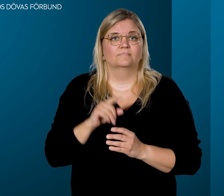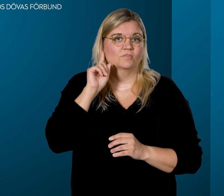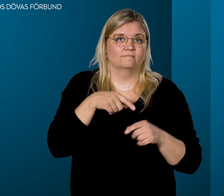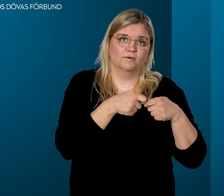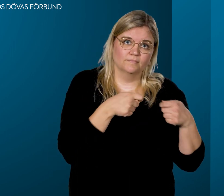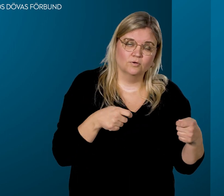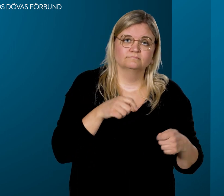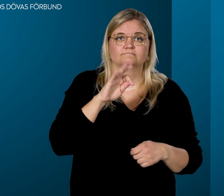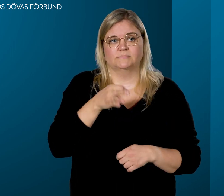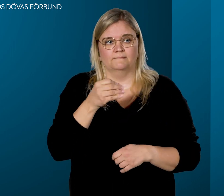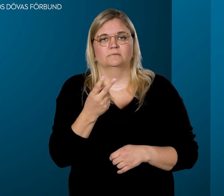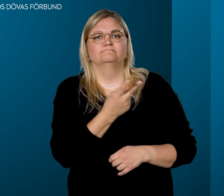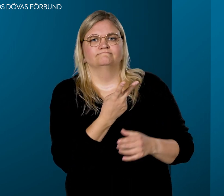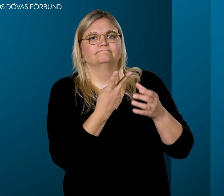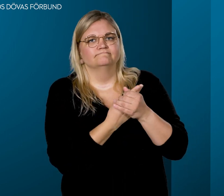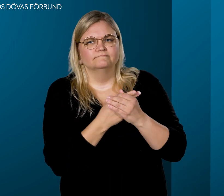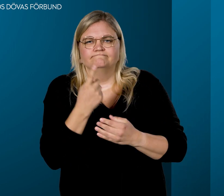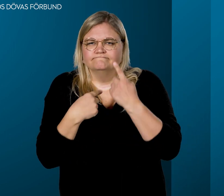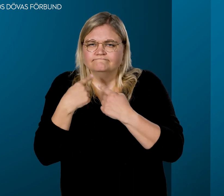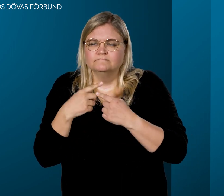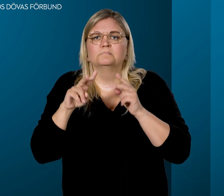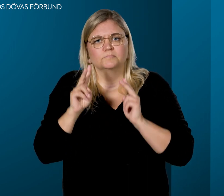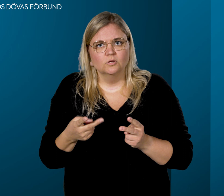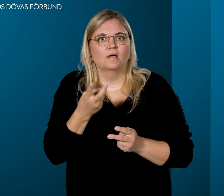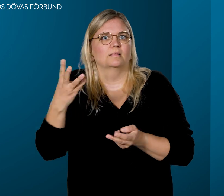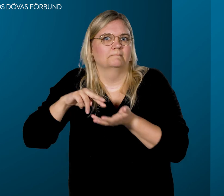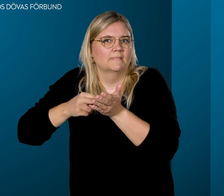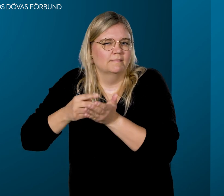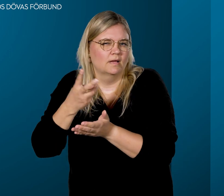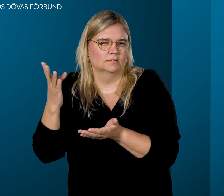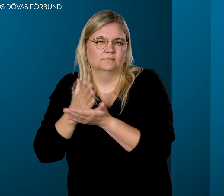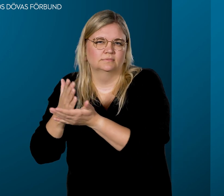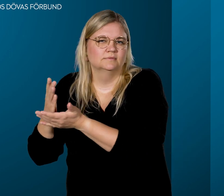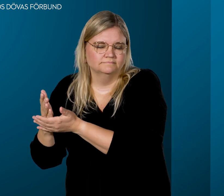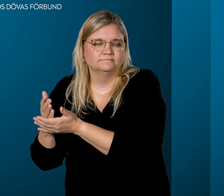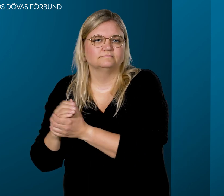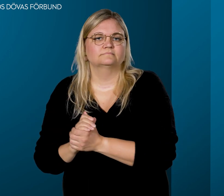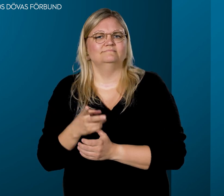Förbundet har diskuterat ärendet med FPA, men planerar även andra åtgärder.